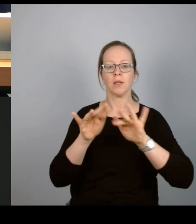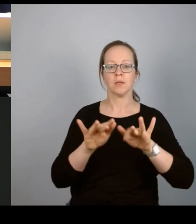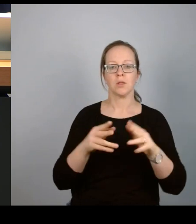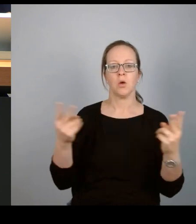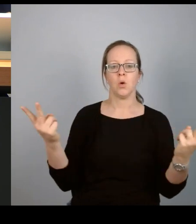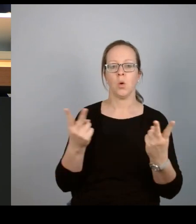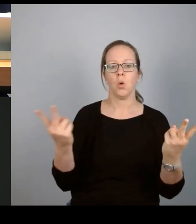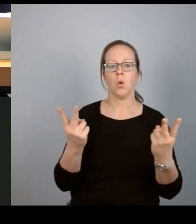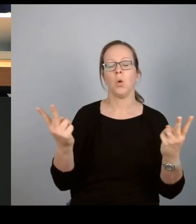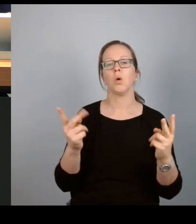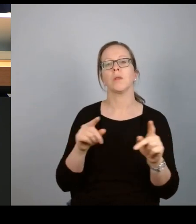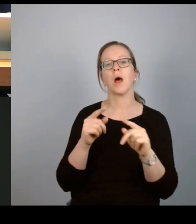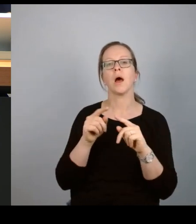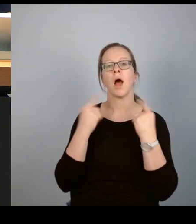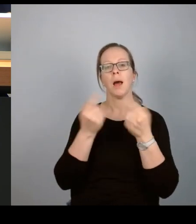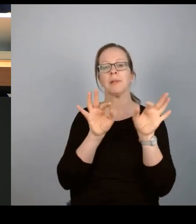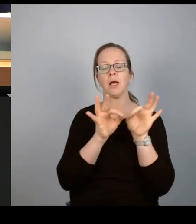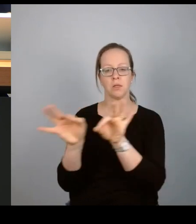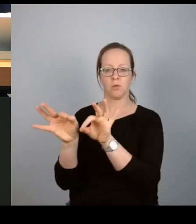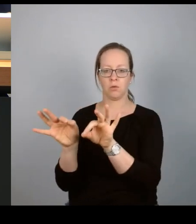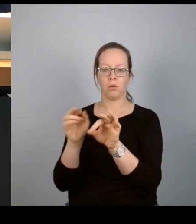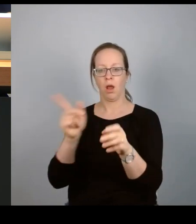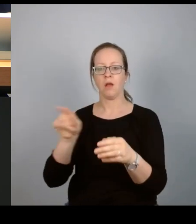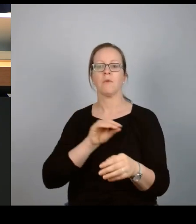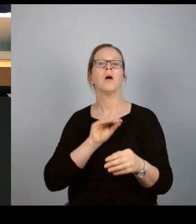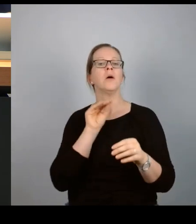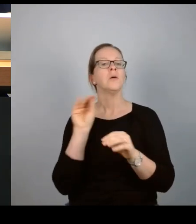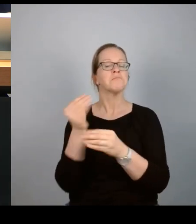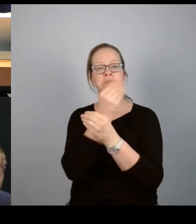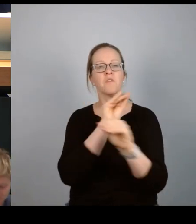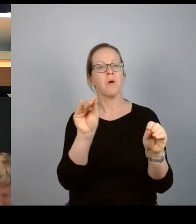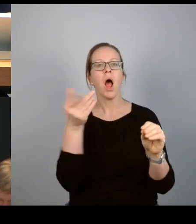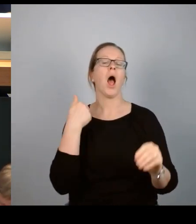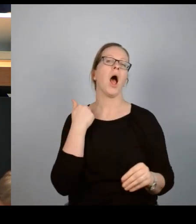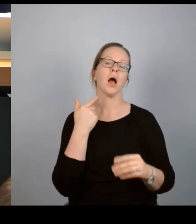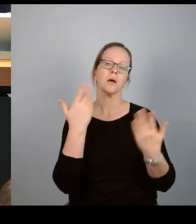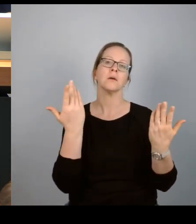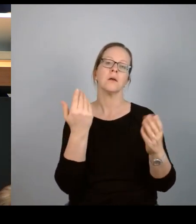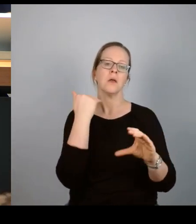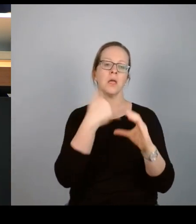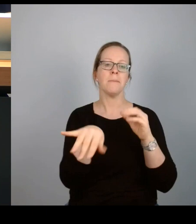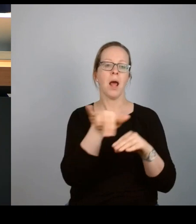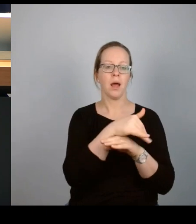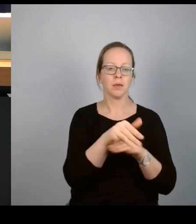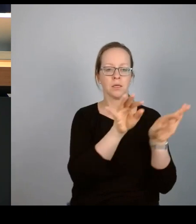Art von Angst oder auf Vorurteilen, die man vielleicht einfach mal aus dem Weg räumen sollte.